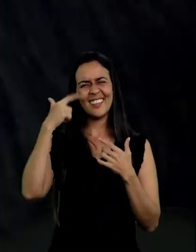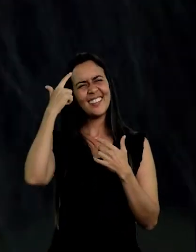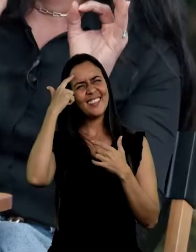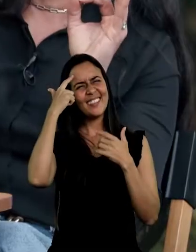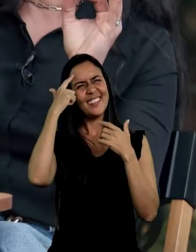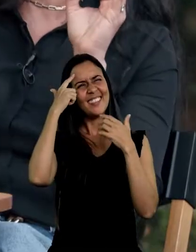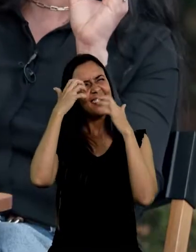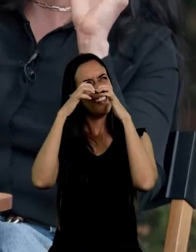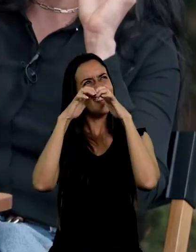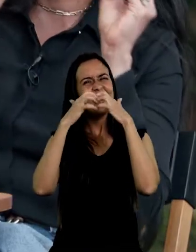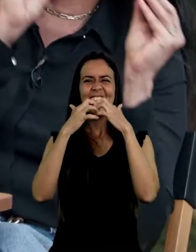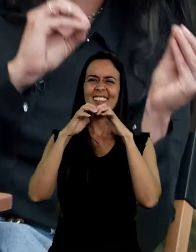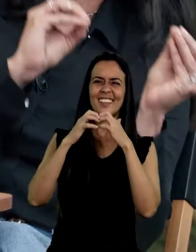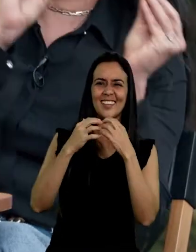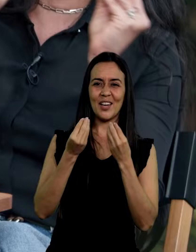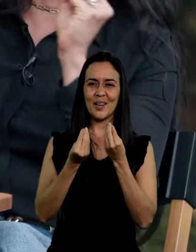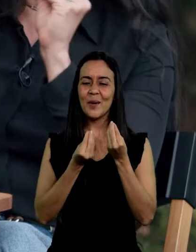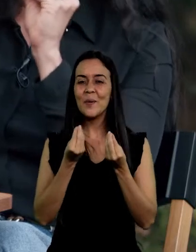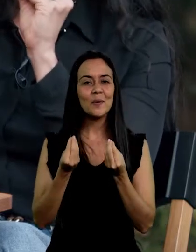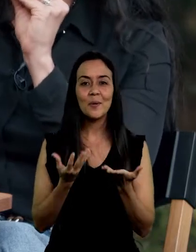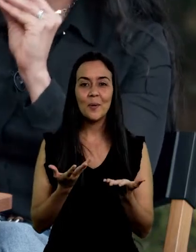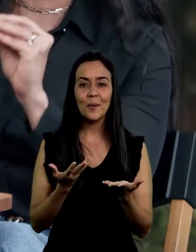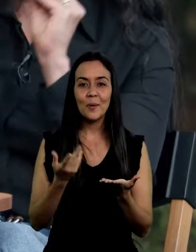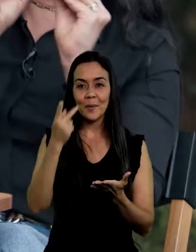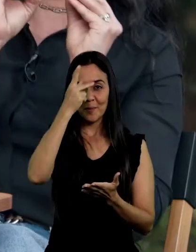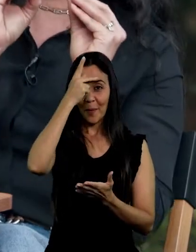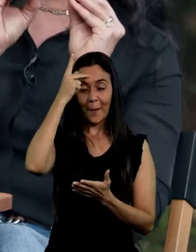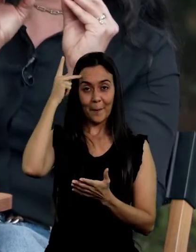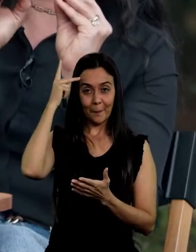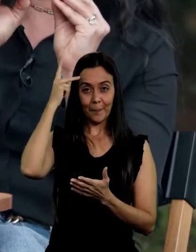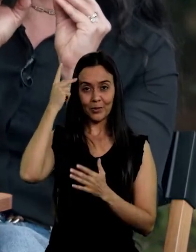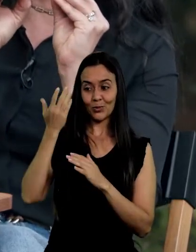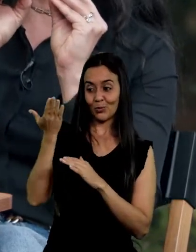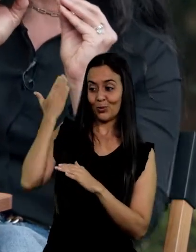O conceito de imigrante e nativo da era digital.